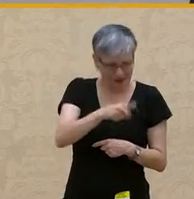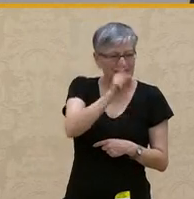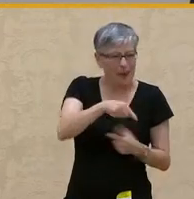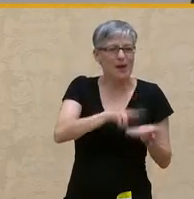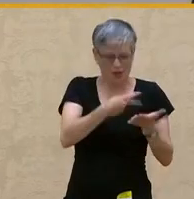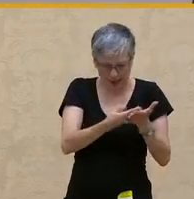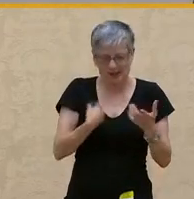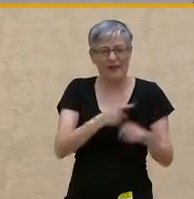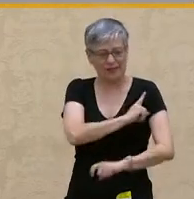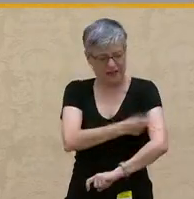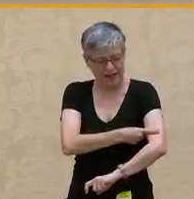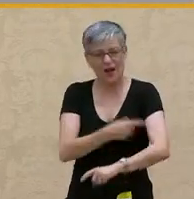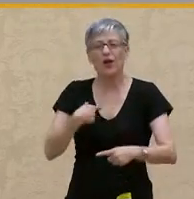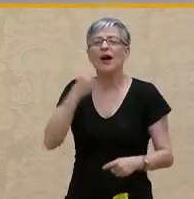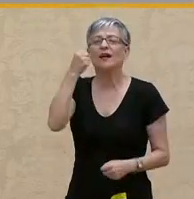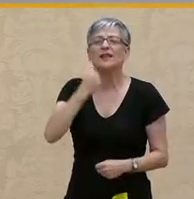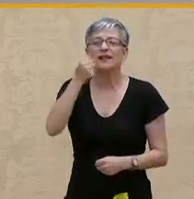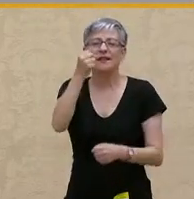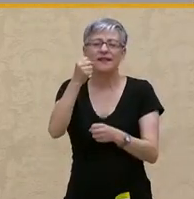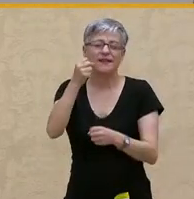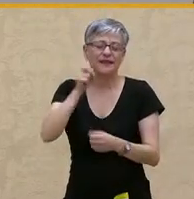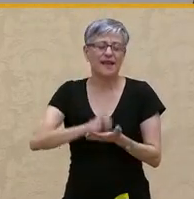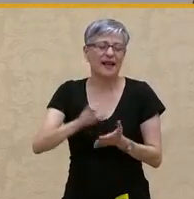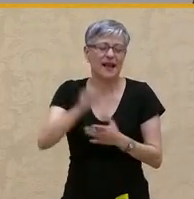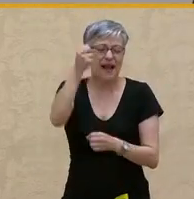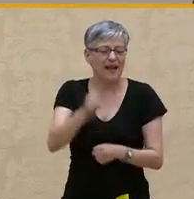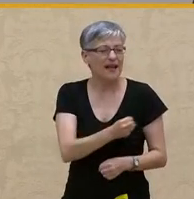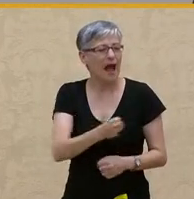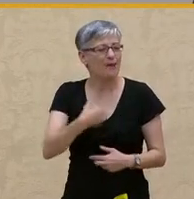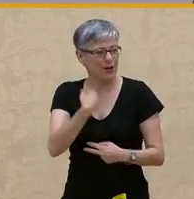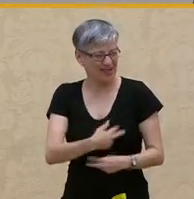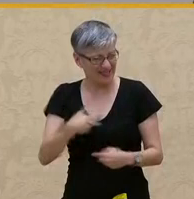que entrenar para hacer caminos de Santiago. Y tener en cuenta que todo el Camino de Santiago,